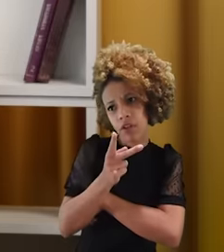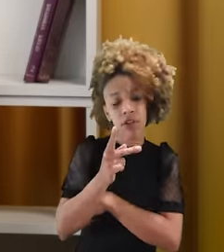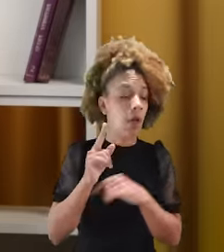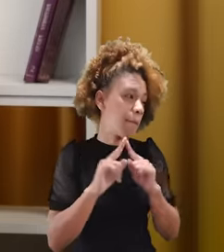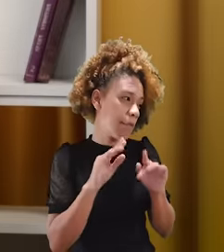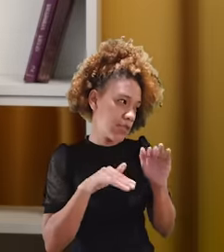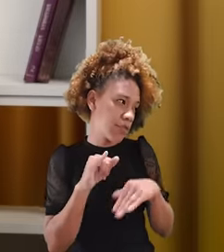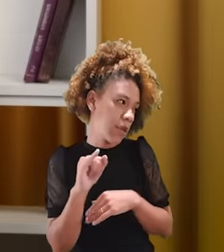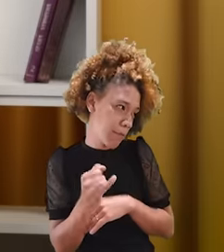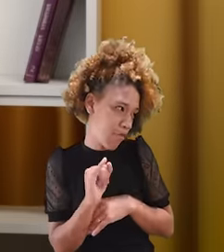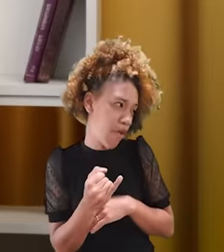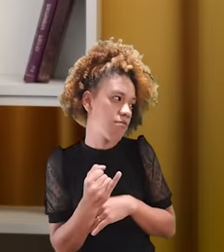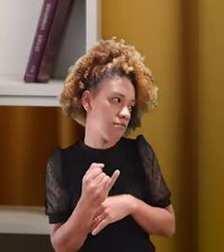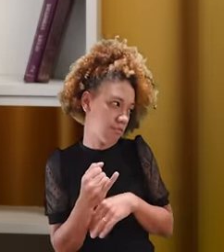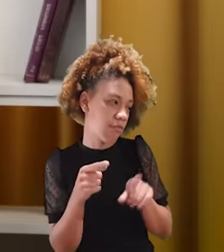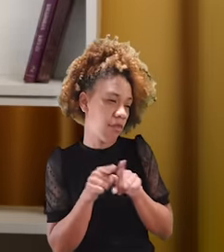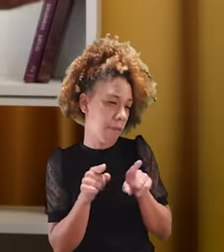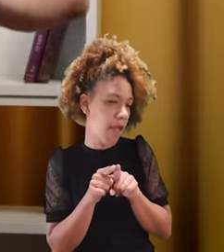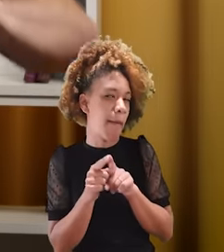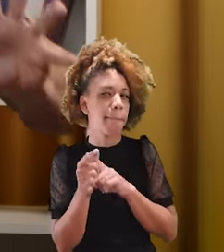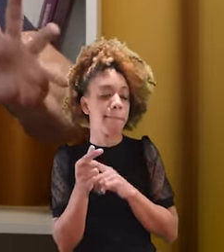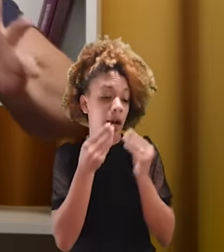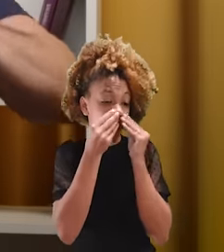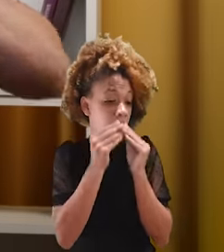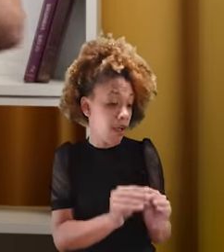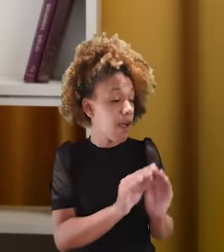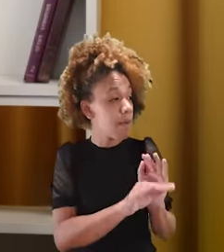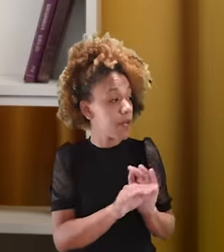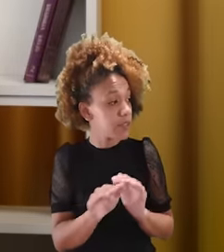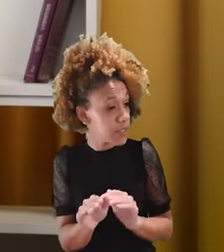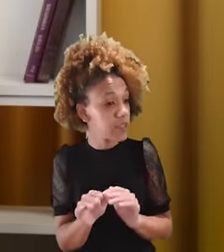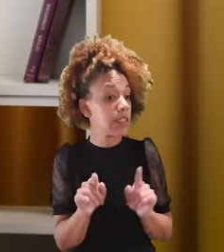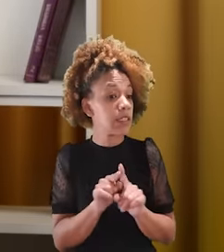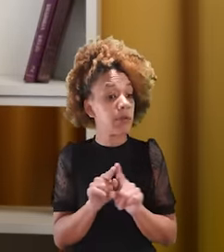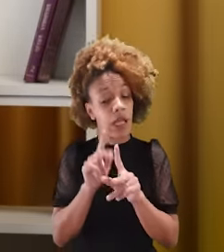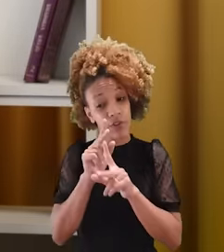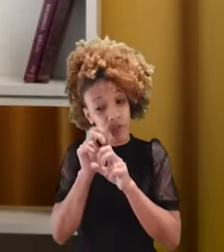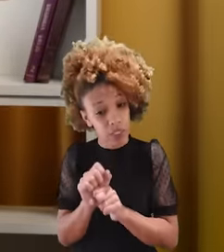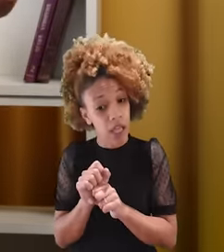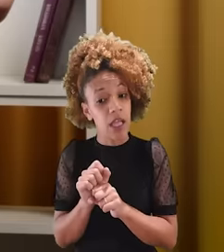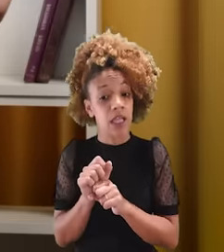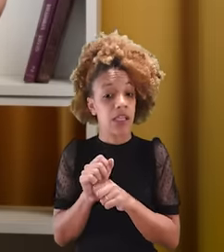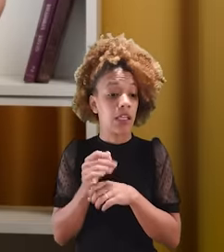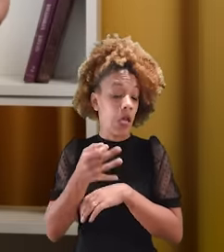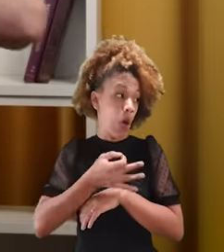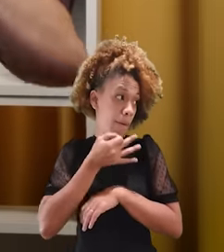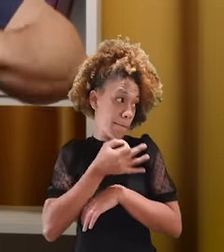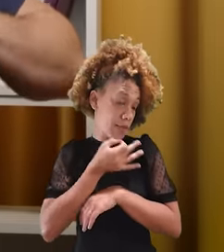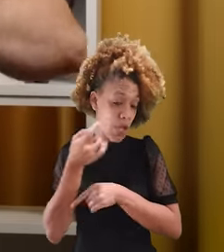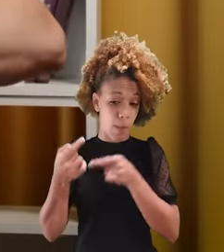aproveita disso para cagar pras crianças e forçar que a sua visão política ela não cometeria esse